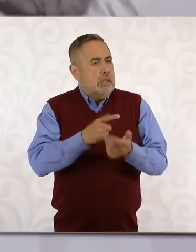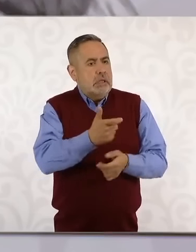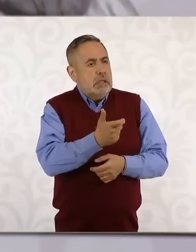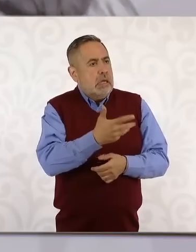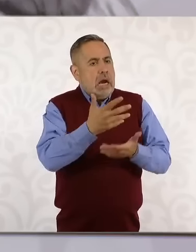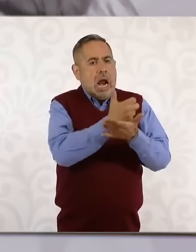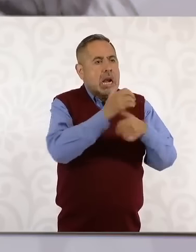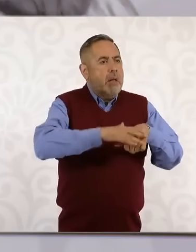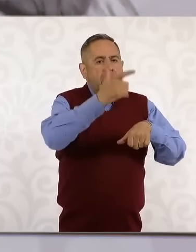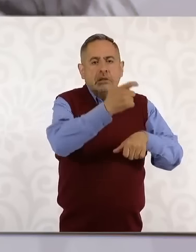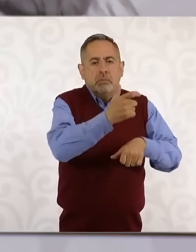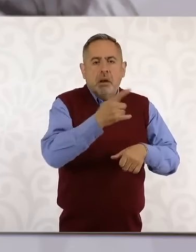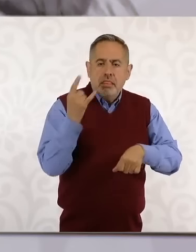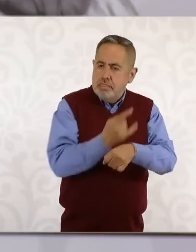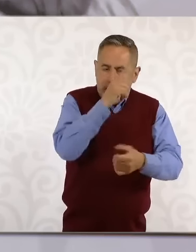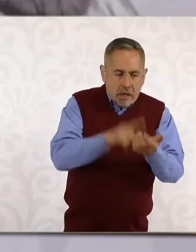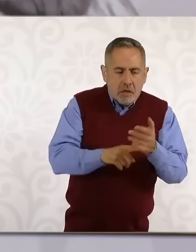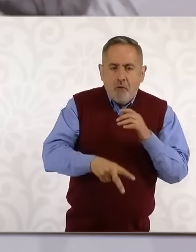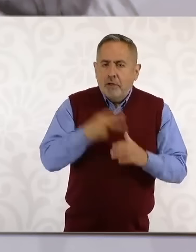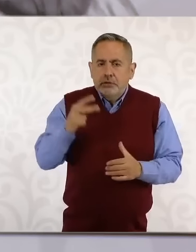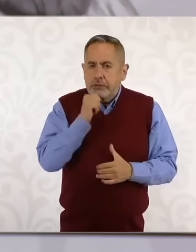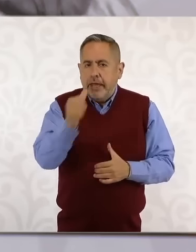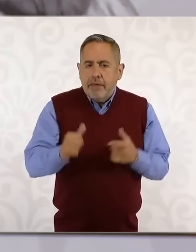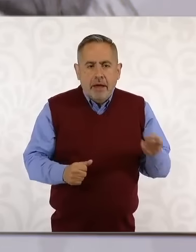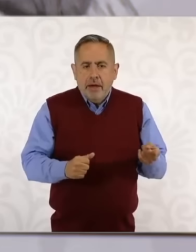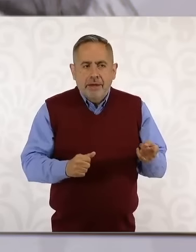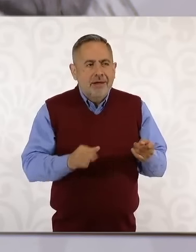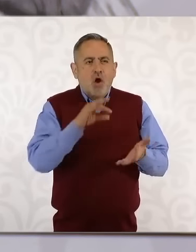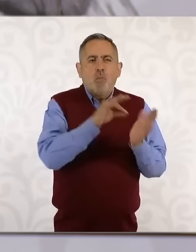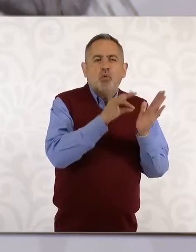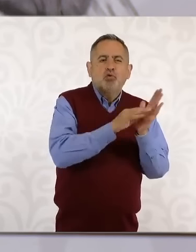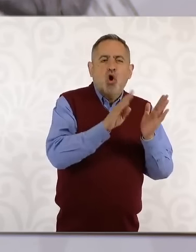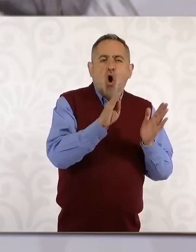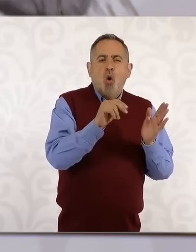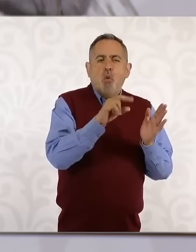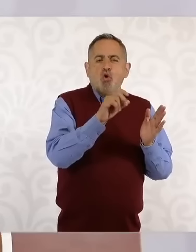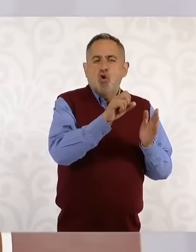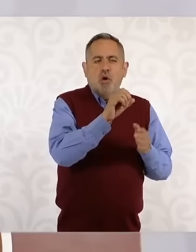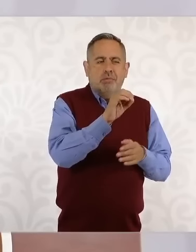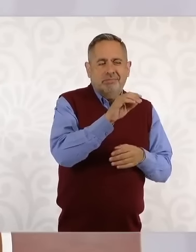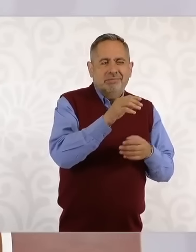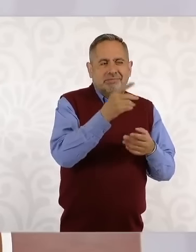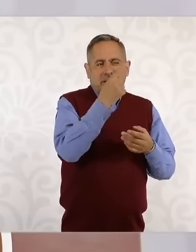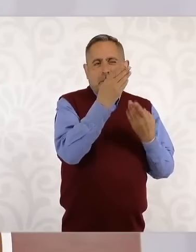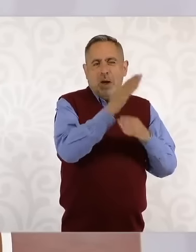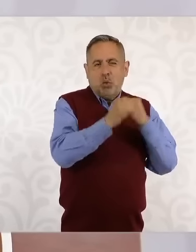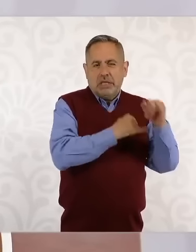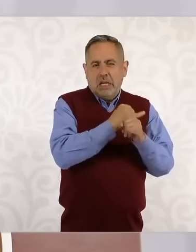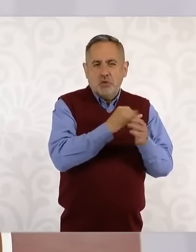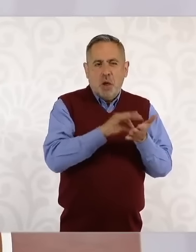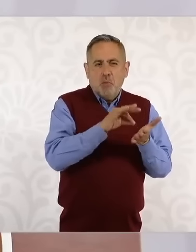las bolsas de valores e o sus acciones en las bolsas de valores. Ahora, nuestra visión es si